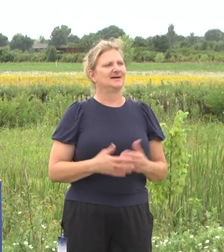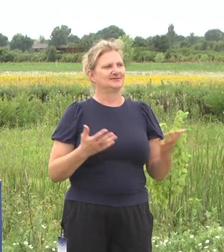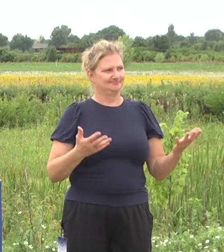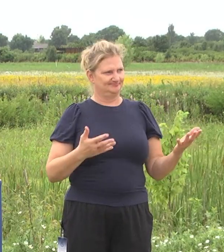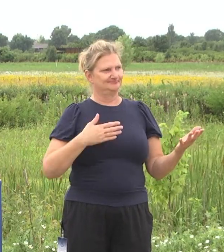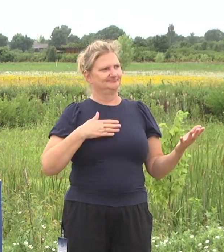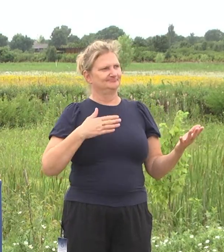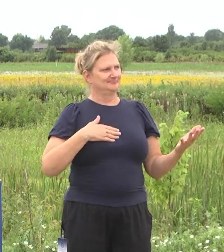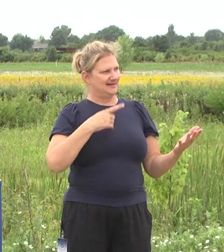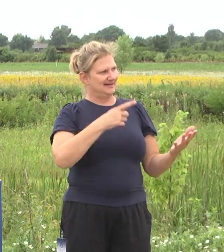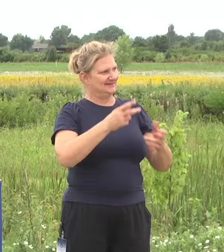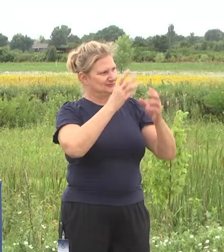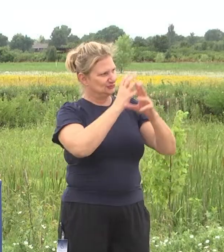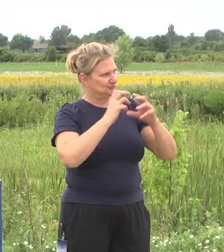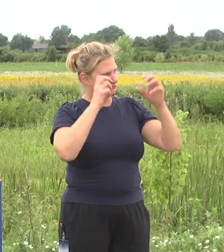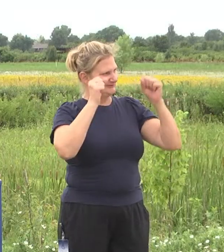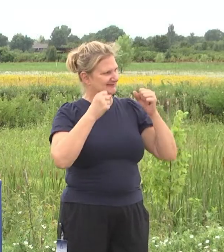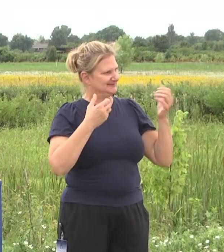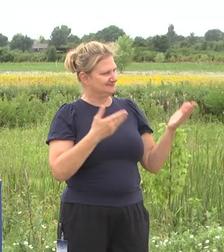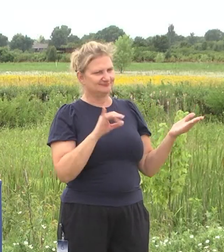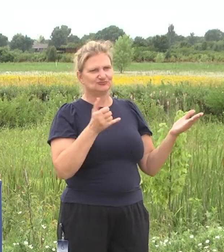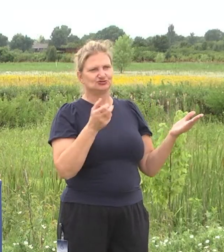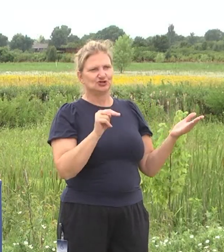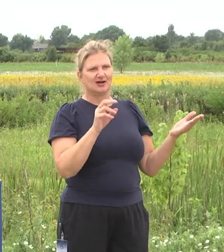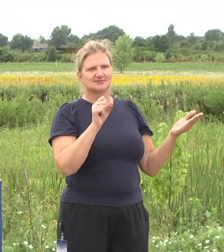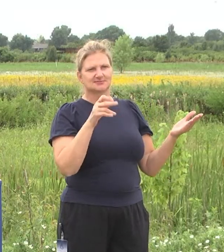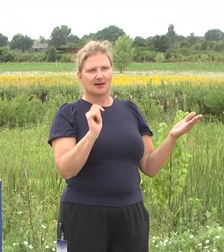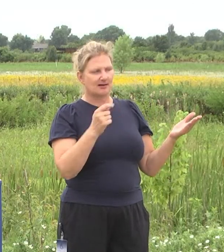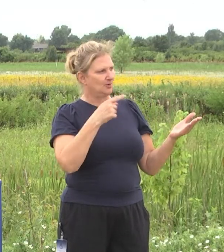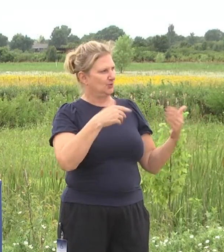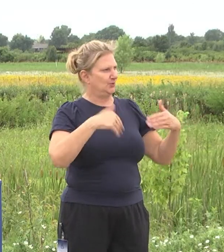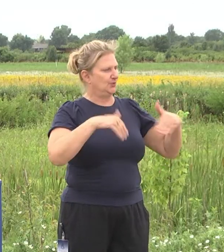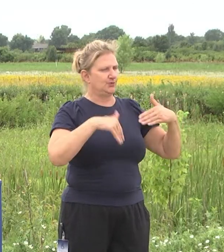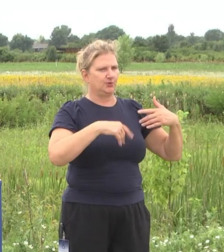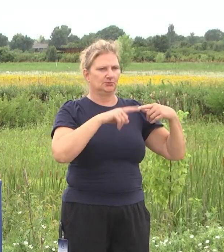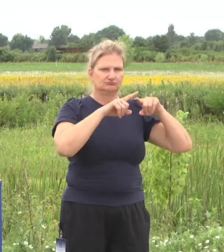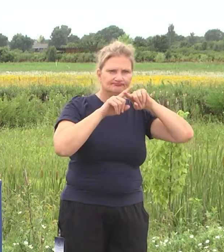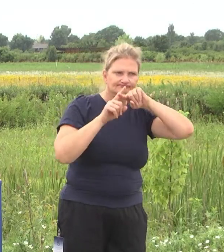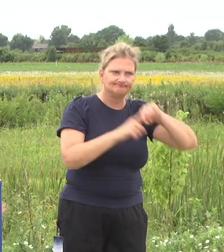superintendente de obra, John Scott. Fueron confiables, estuvieron al tanto de todo desde el principio, y sin